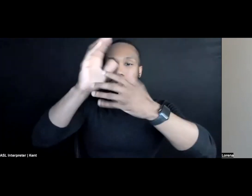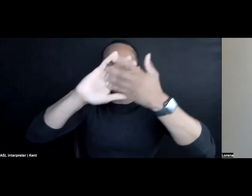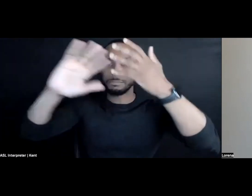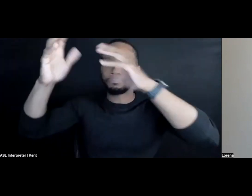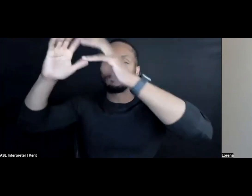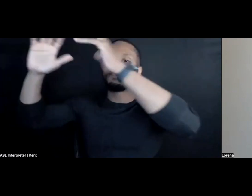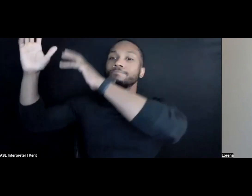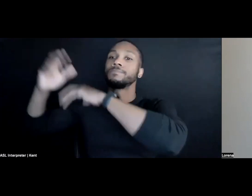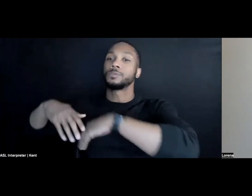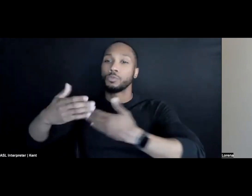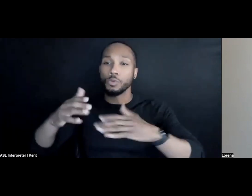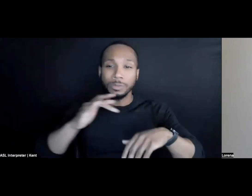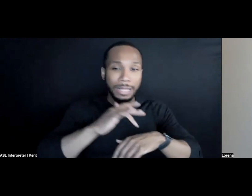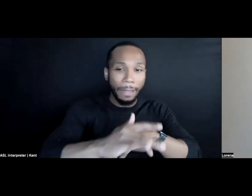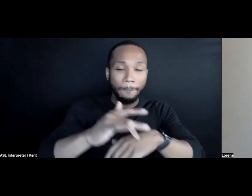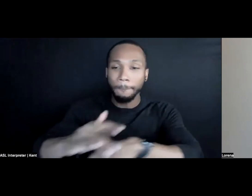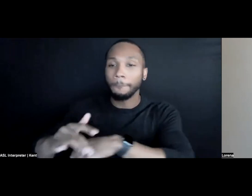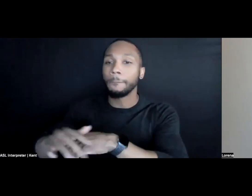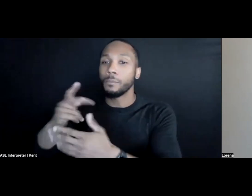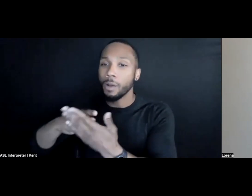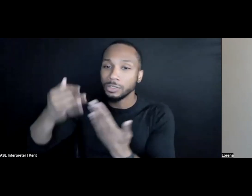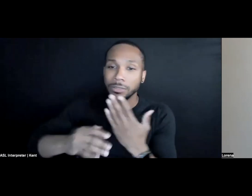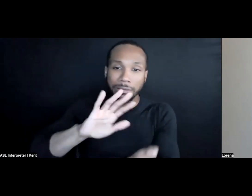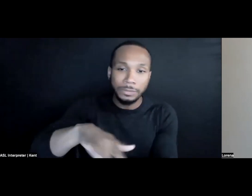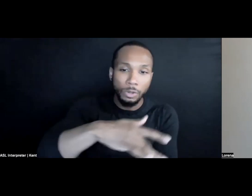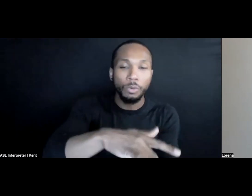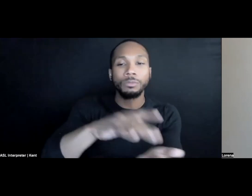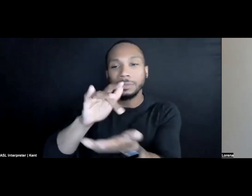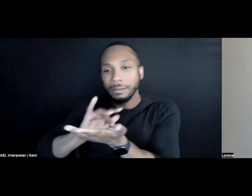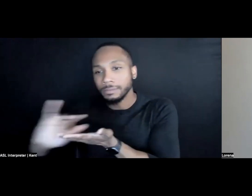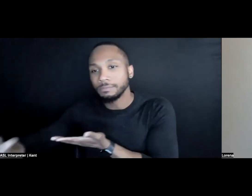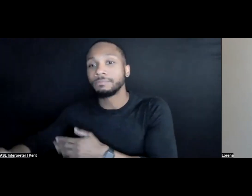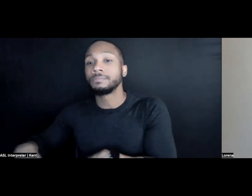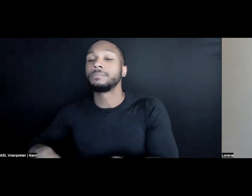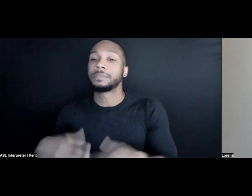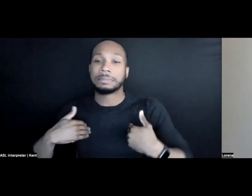y los desahogos que nunca pasan del nudo en la garganta.